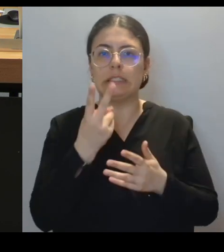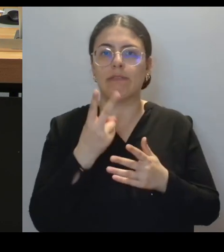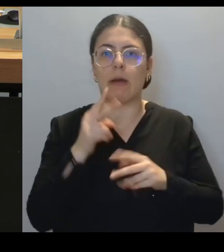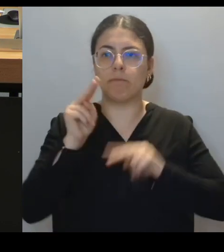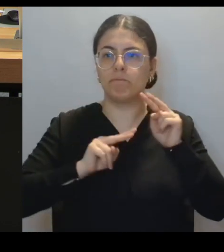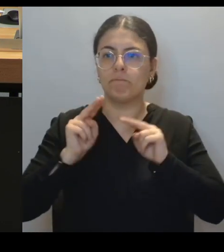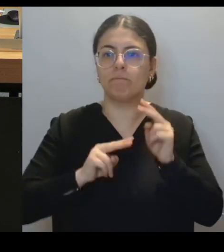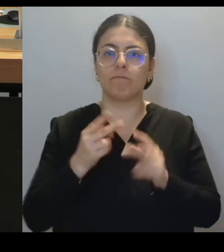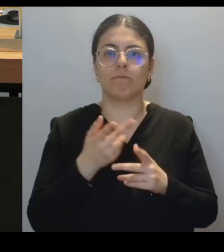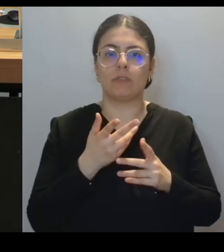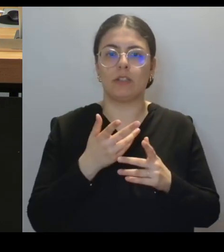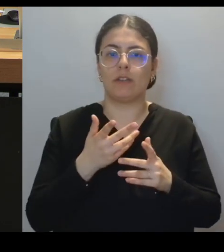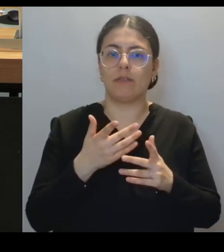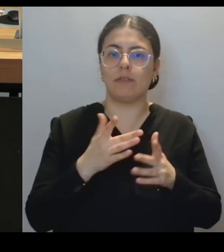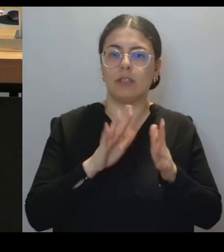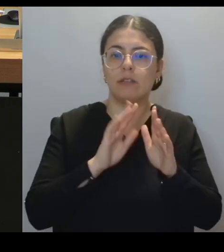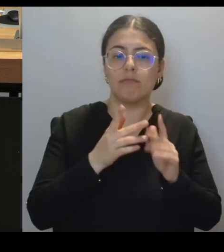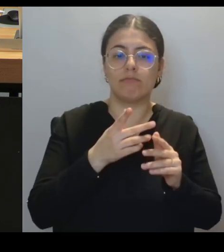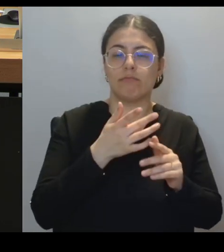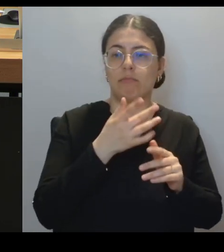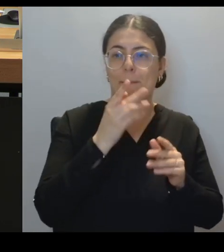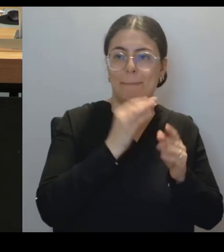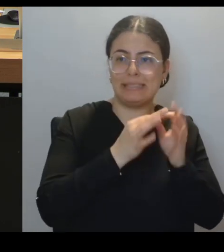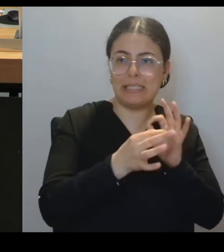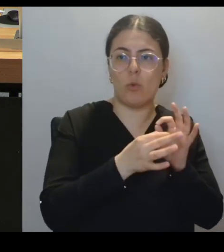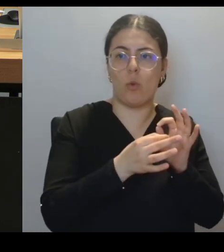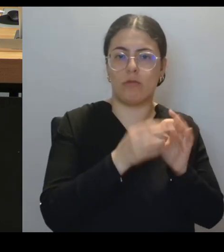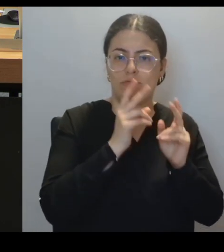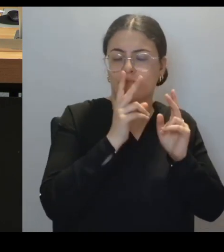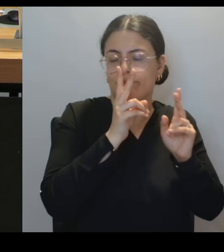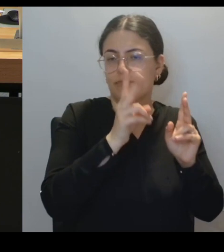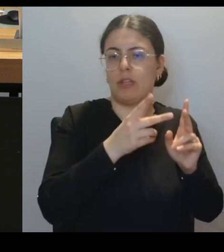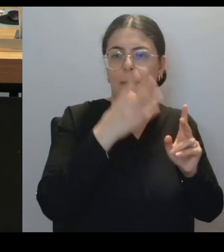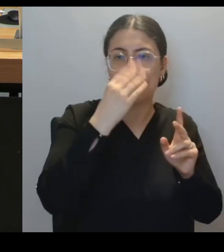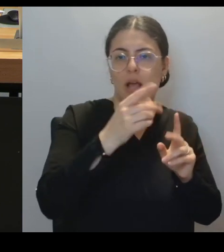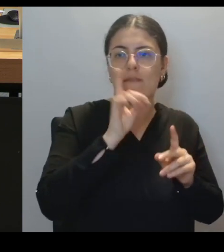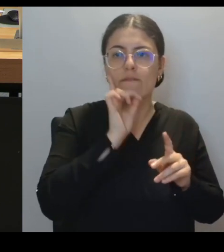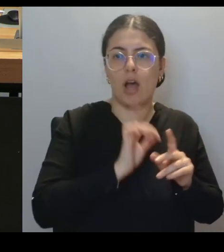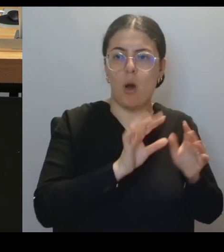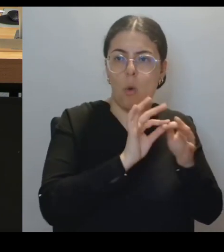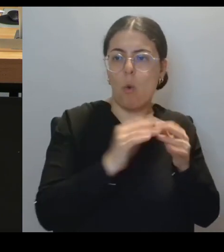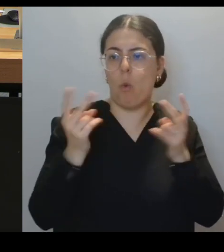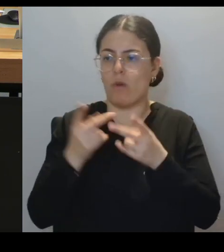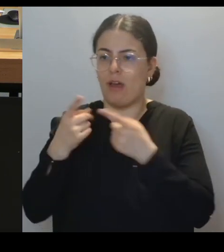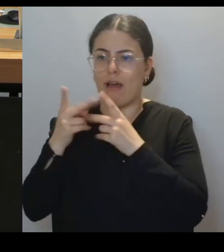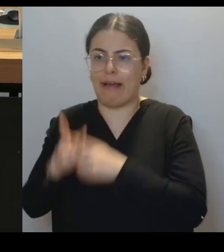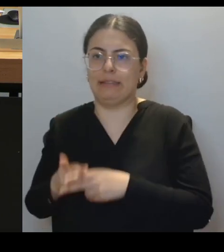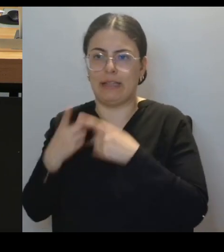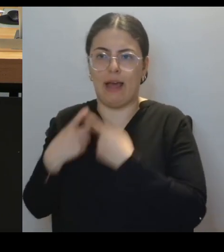Und heute sind diese Orte auch immer noch viel zu selten. Wir brauchen mehr von diesen Orten.